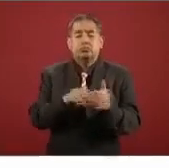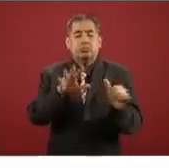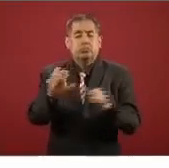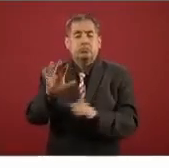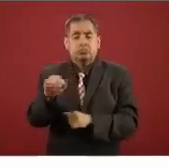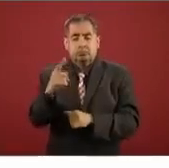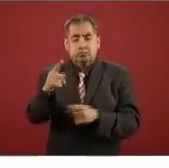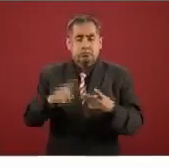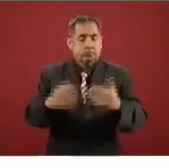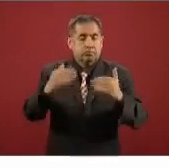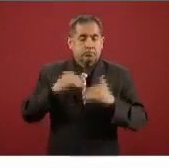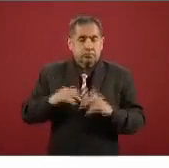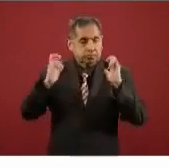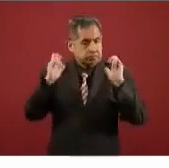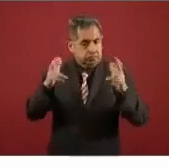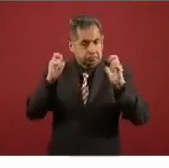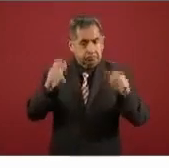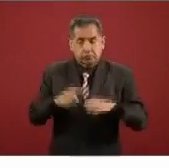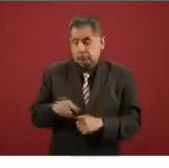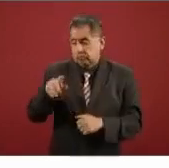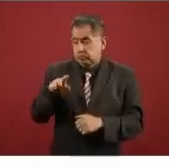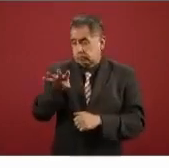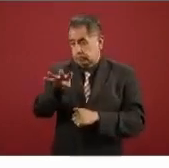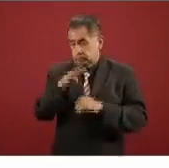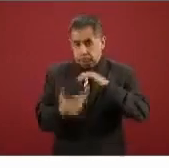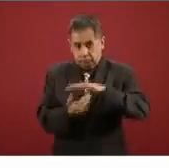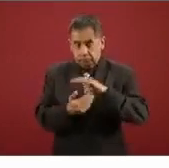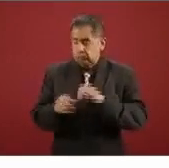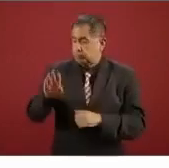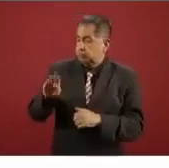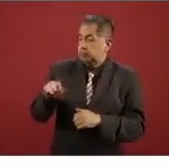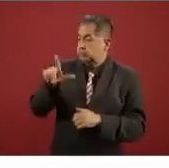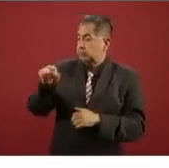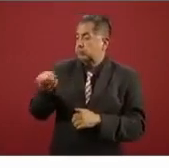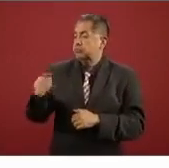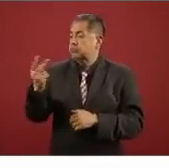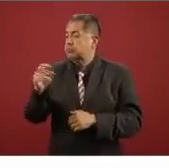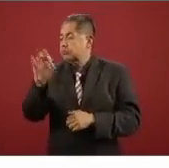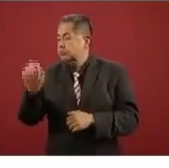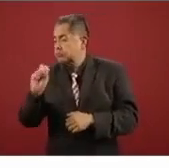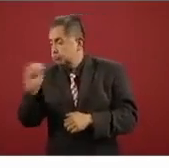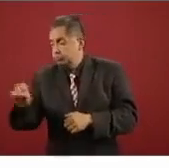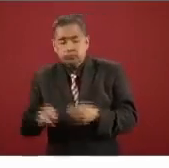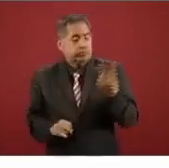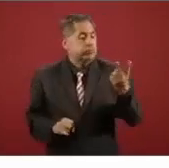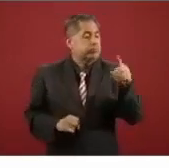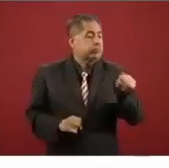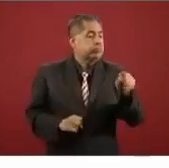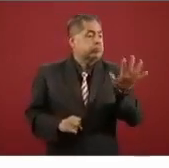En el caso de Chiapas fueron 19 mesas, 97.2 por ciento por el Sí, 2.5 por ciento por